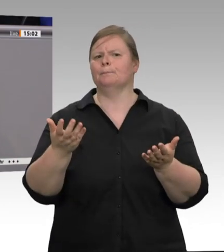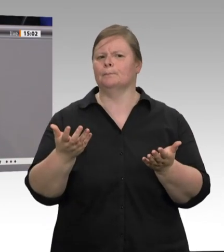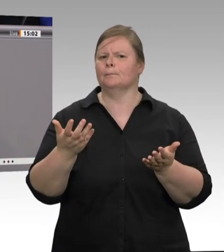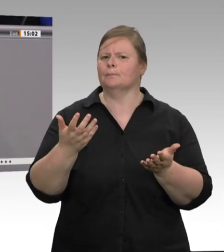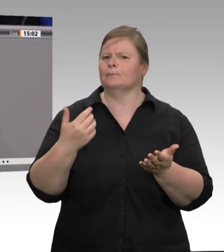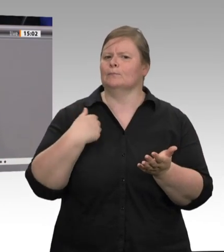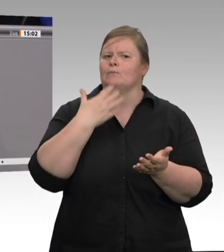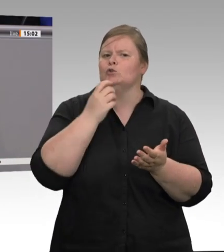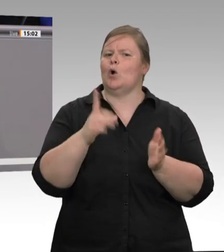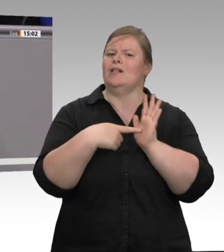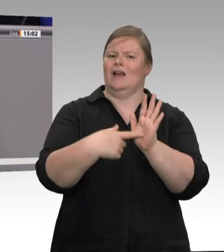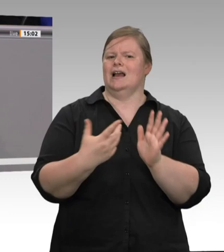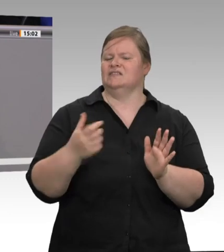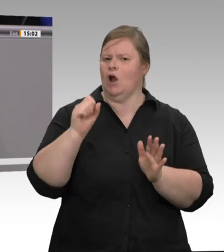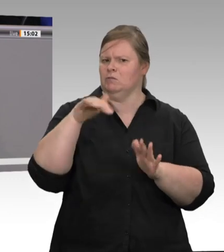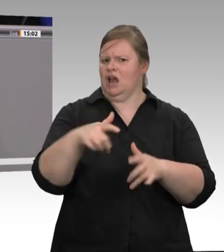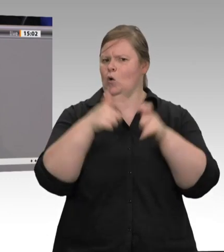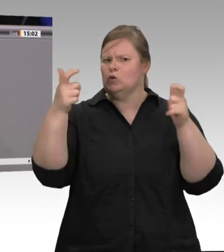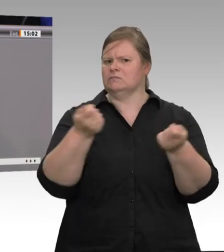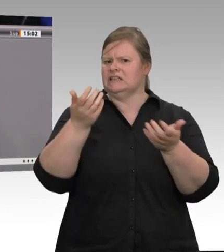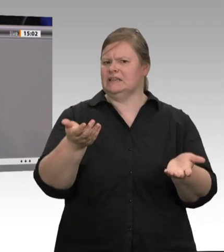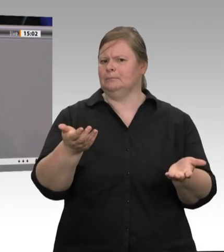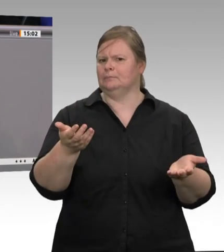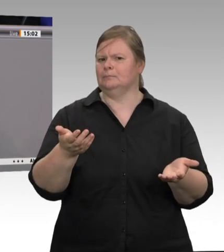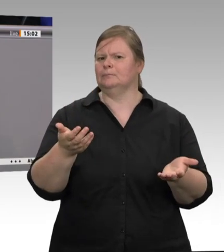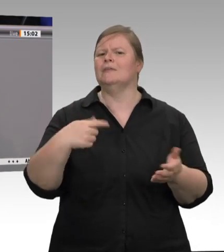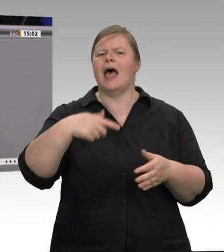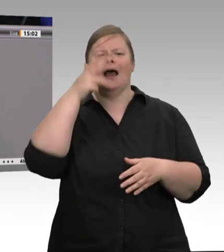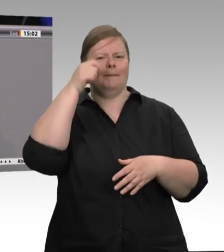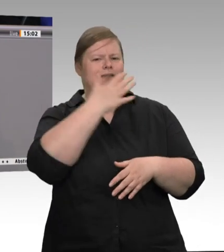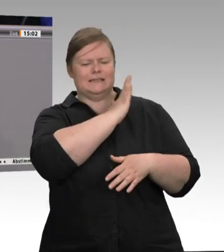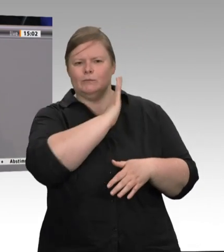auch einen Beitrag dazu geleistet haben, dass es nur noch große Betriebe gibt,